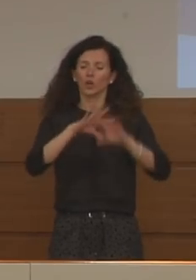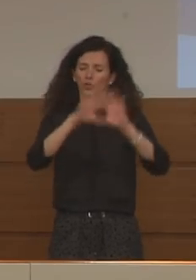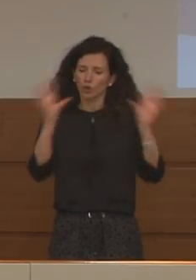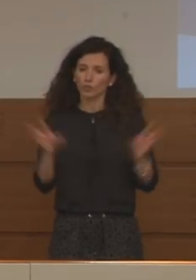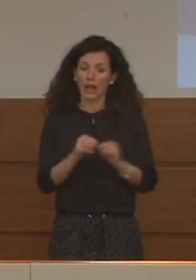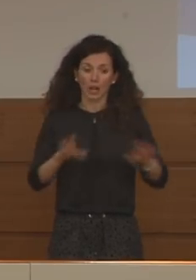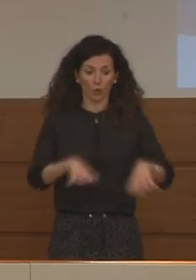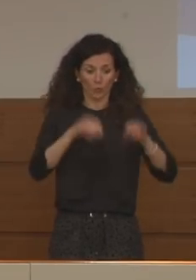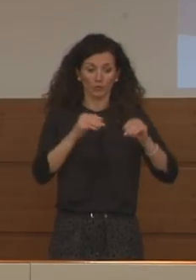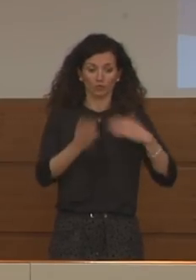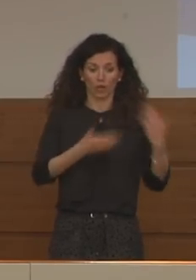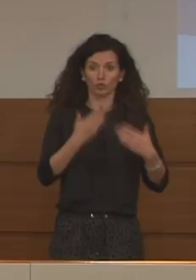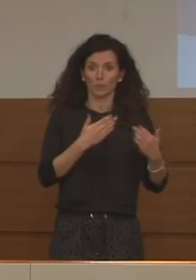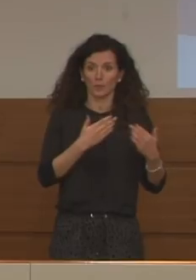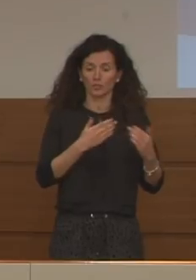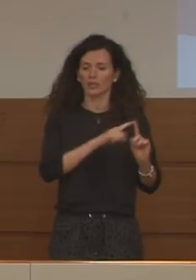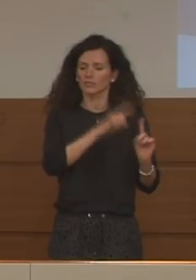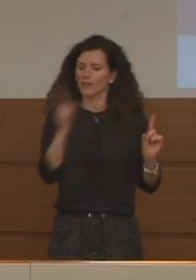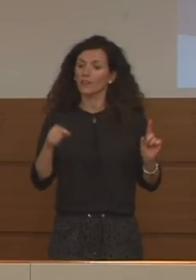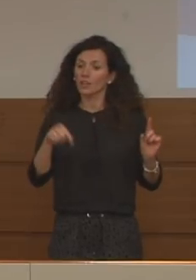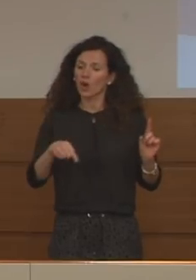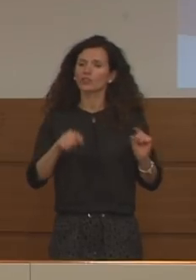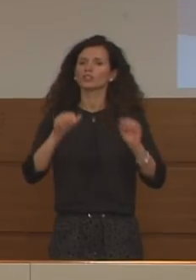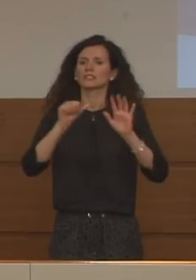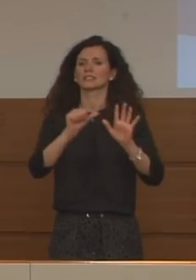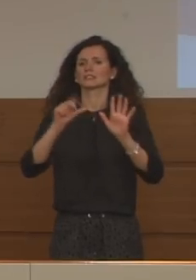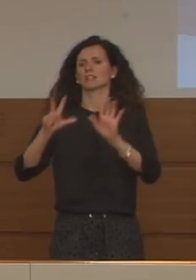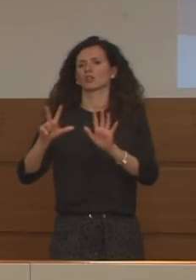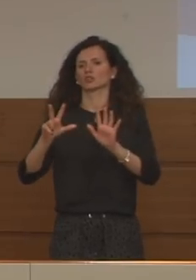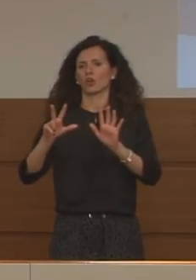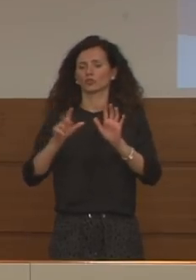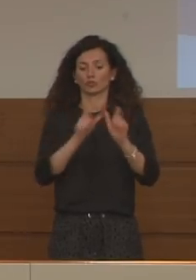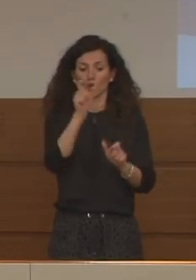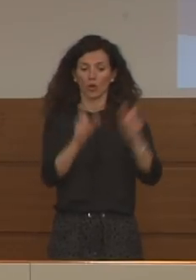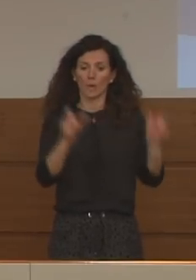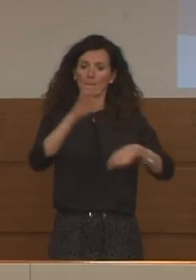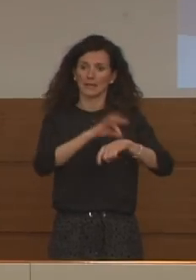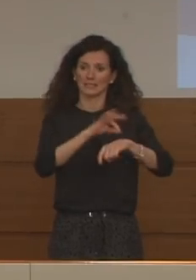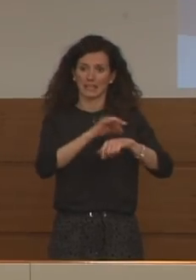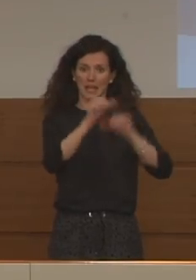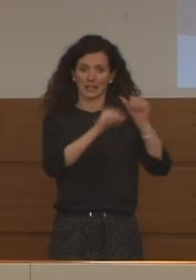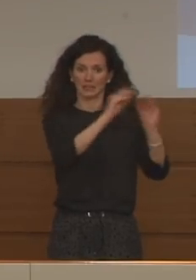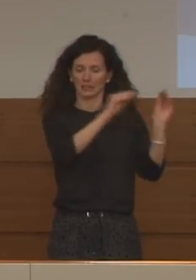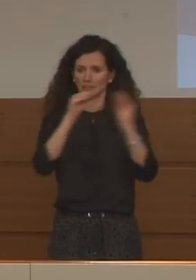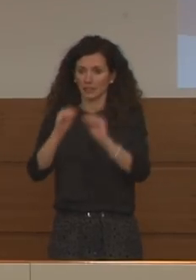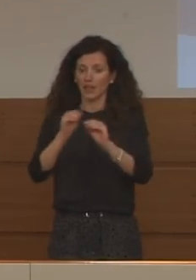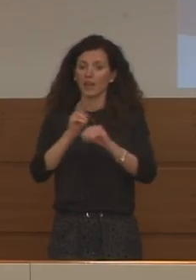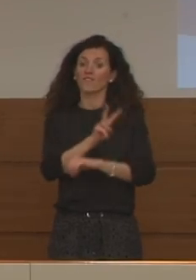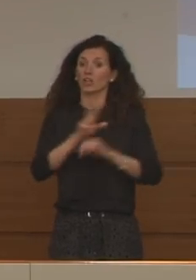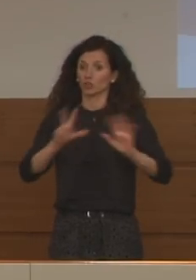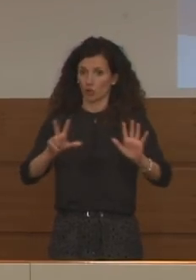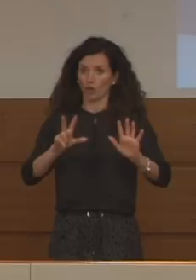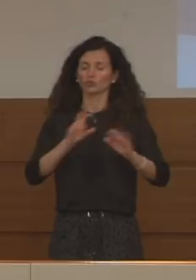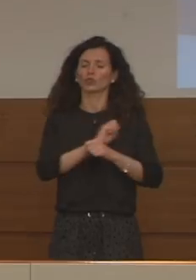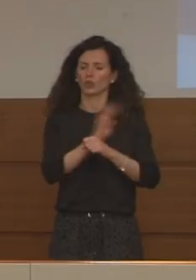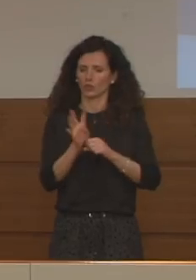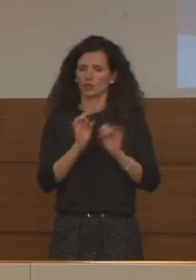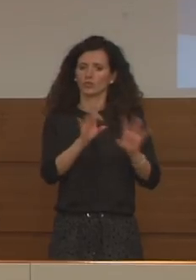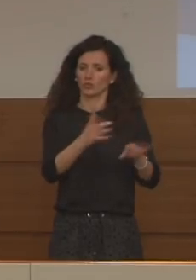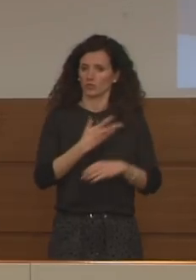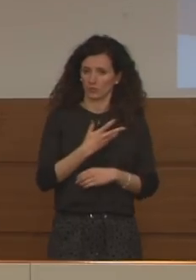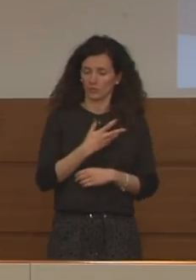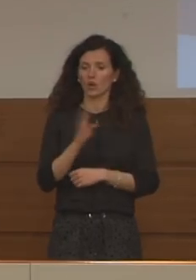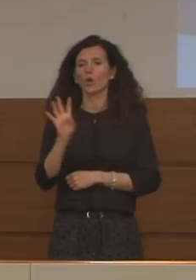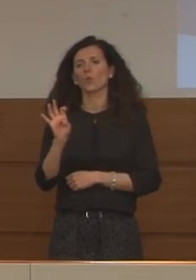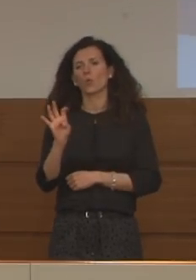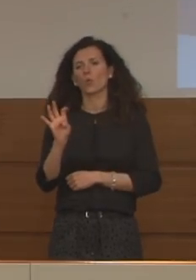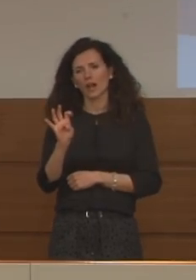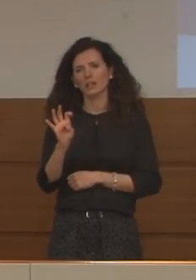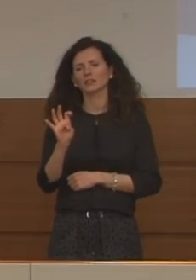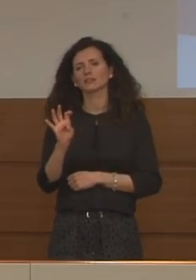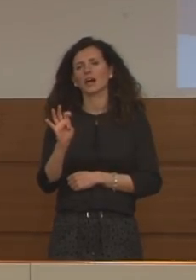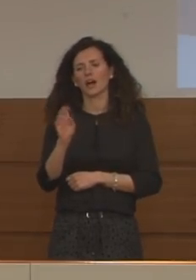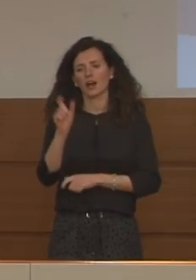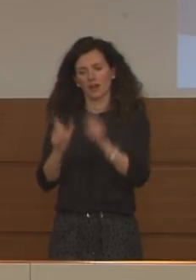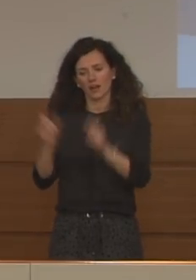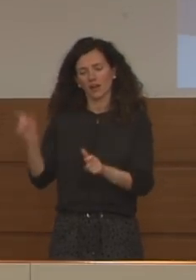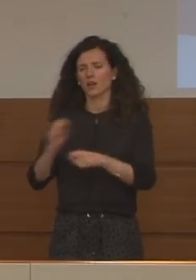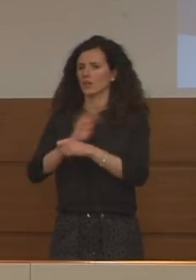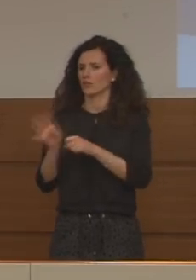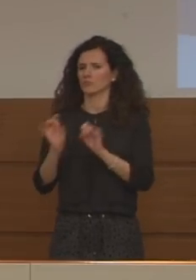sono 68, di questi 28 pazienti positivi al coronavirus e 40 non positivi.